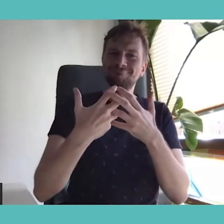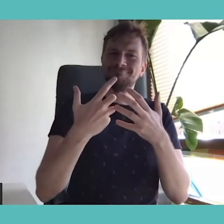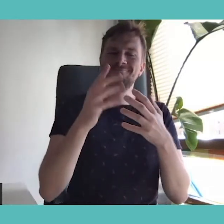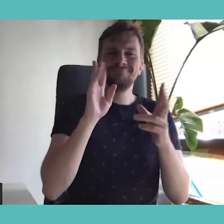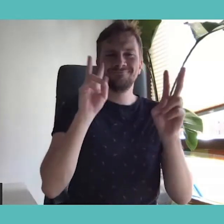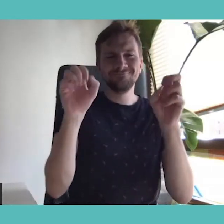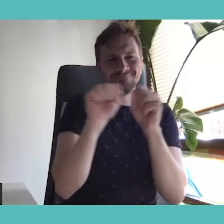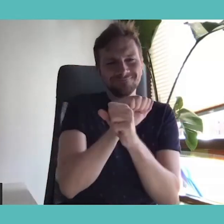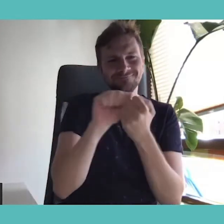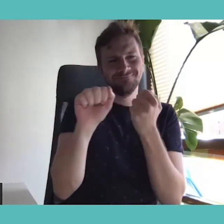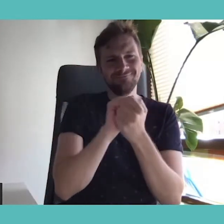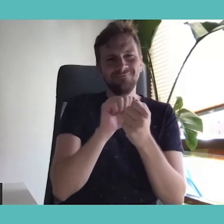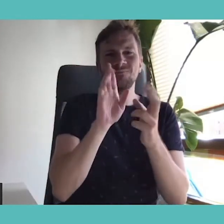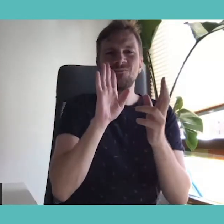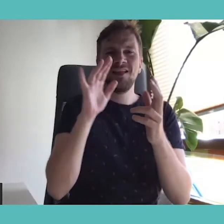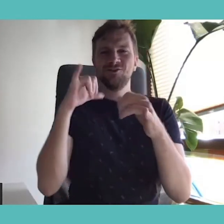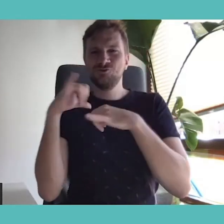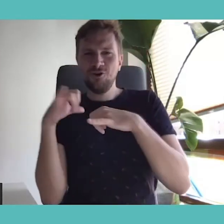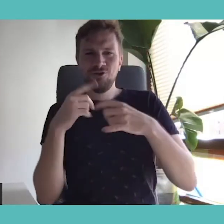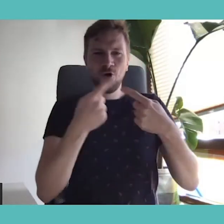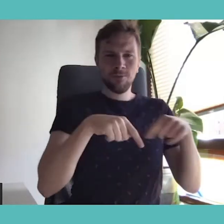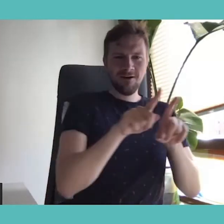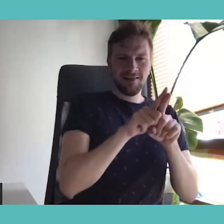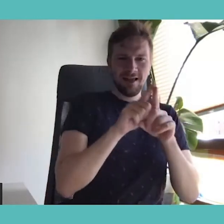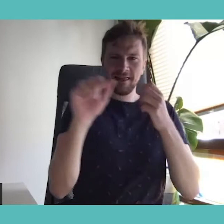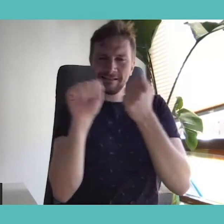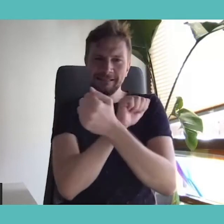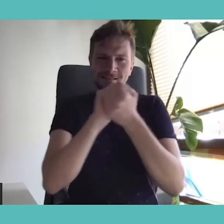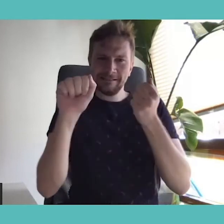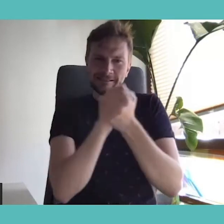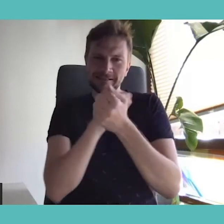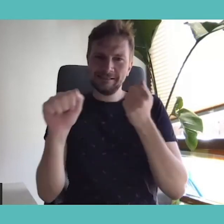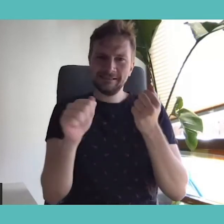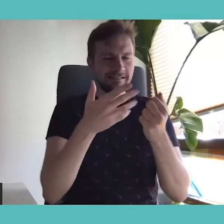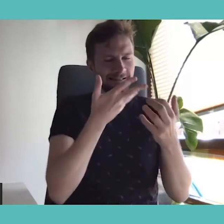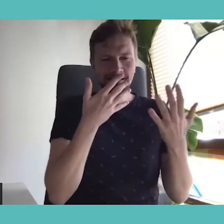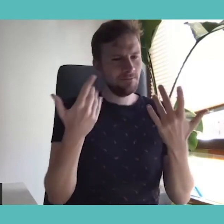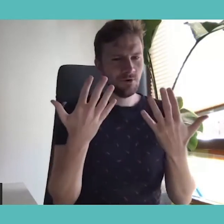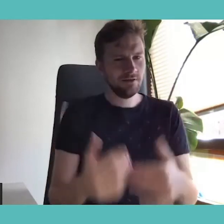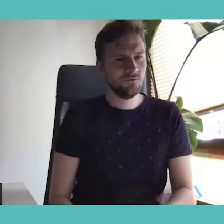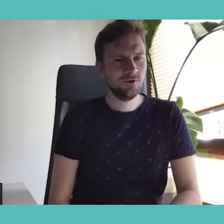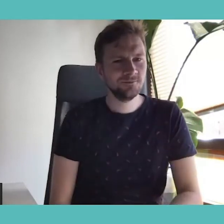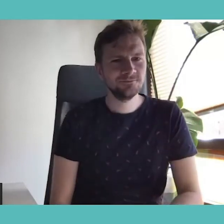Jakby toczyła się walka między rządem a obywatelami. Nie jest łatwo...